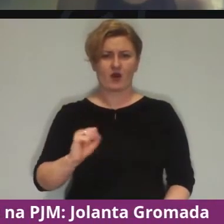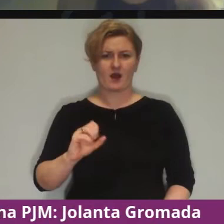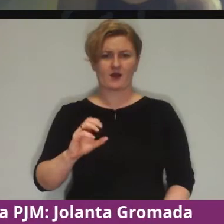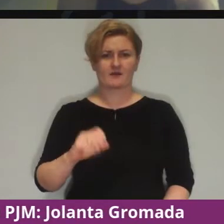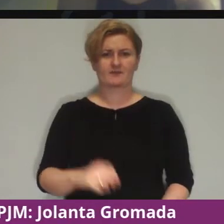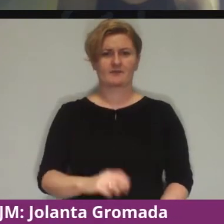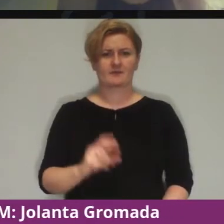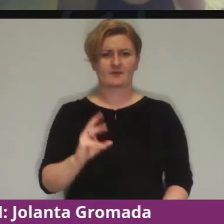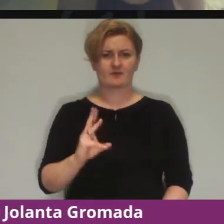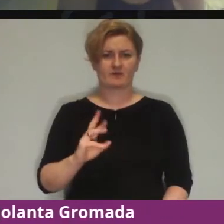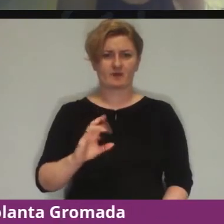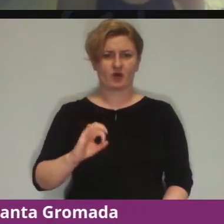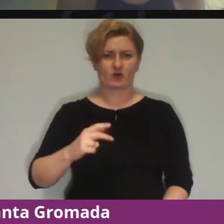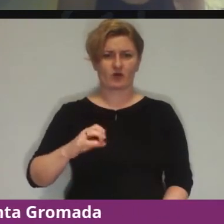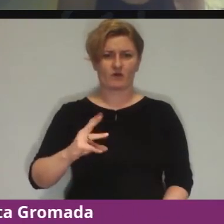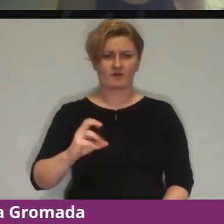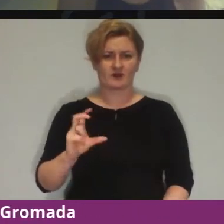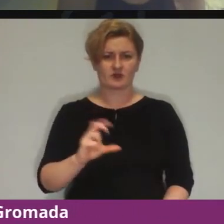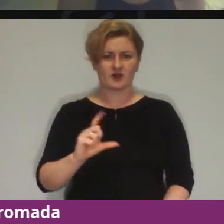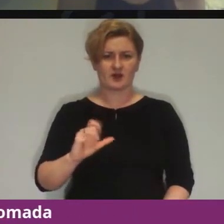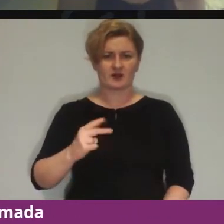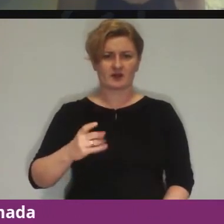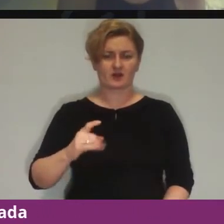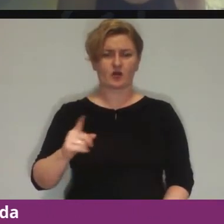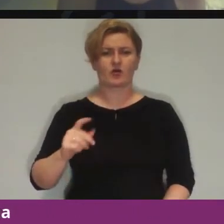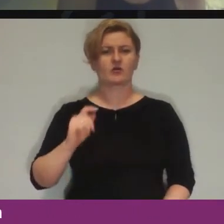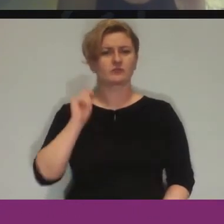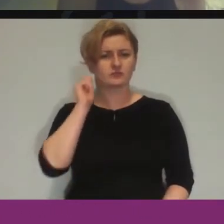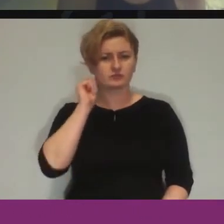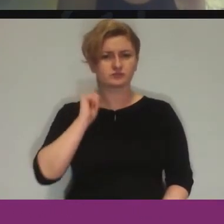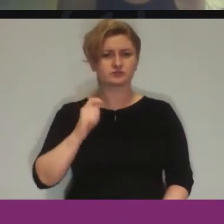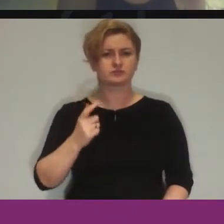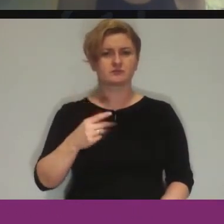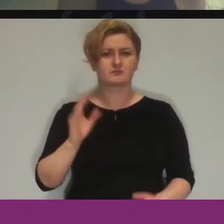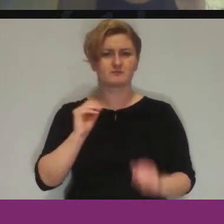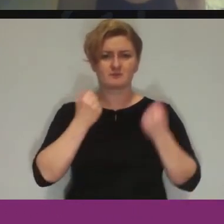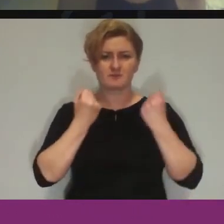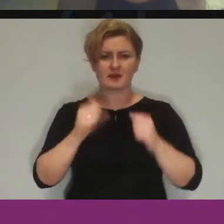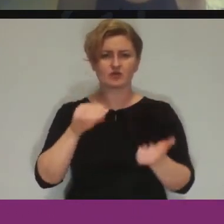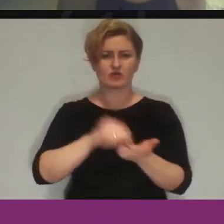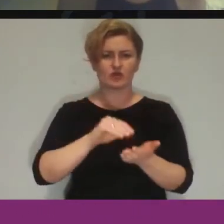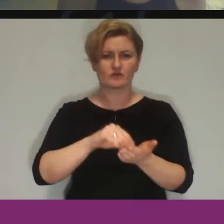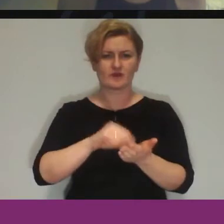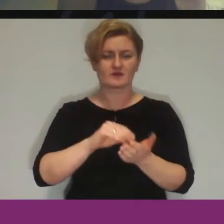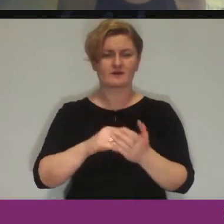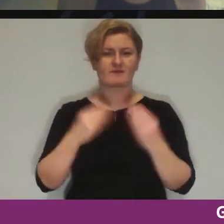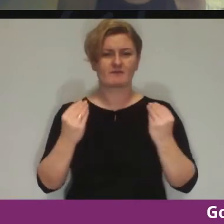Bardzo się cieszę, bo to są bardzo doświadczone osoby z niesamowitą pasją.